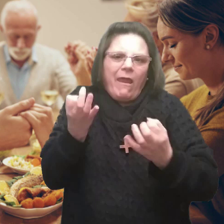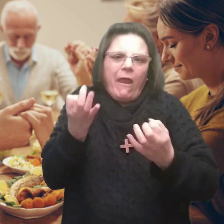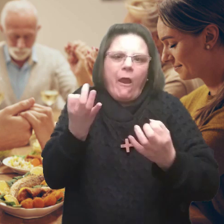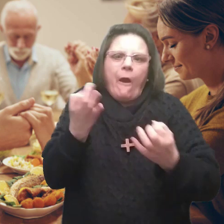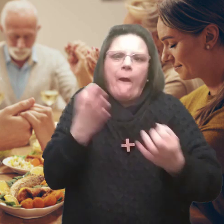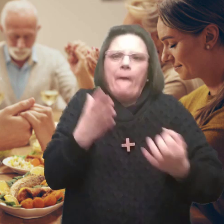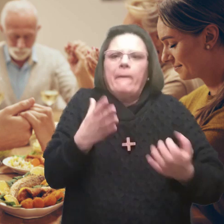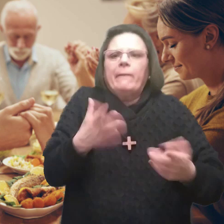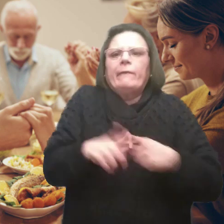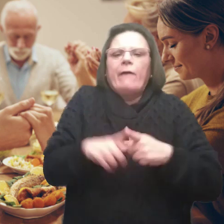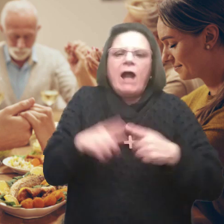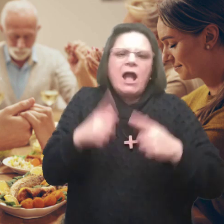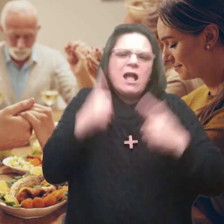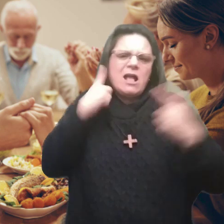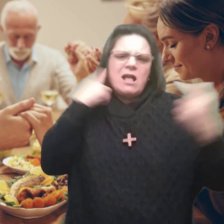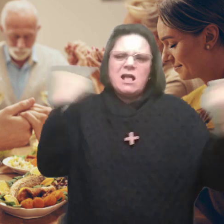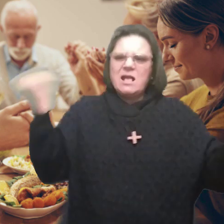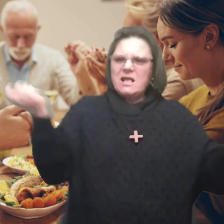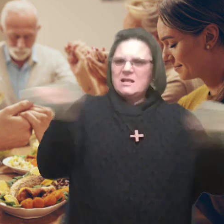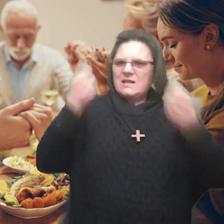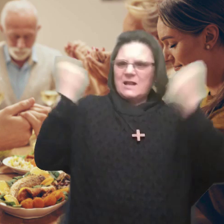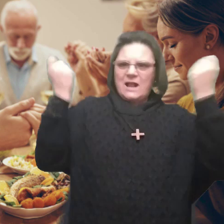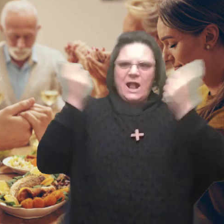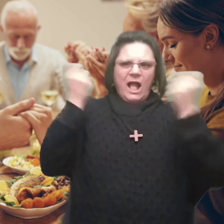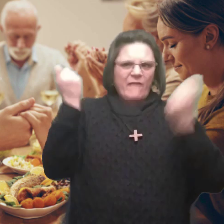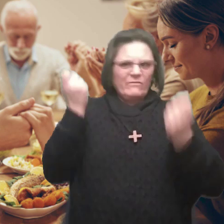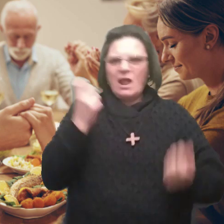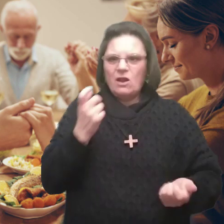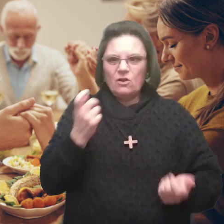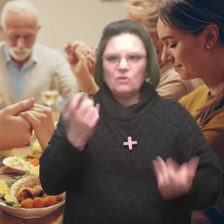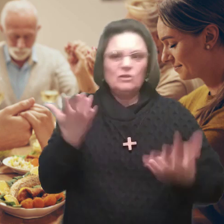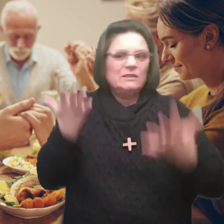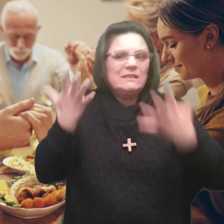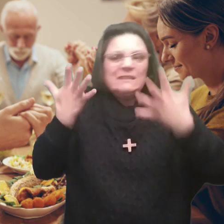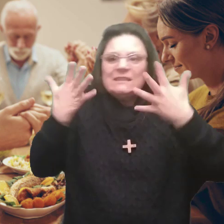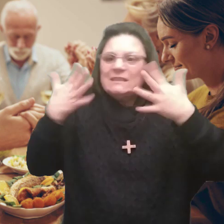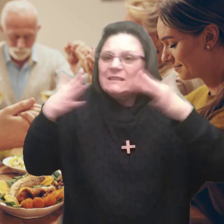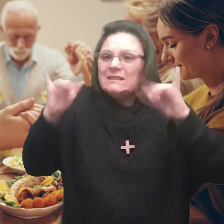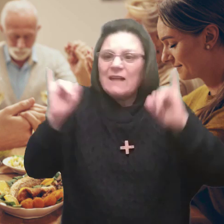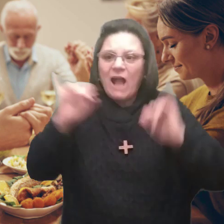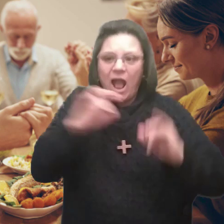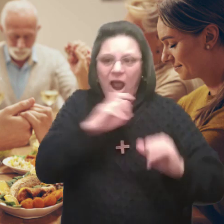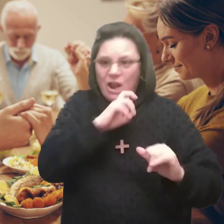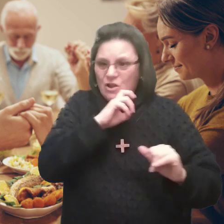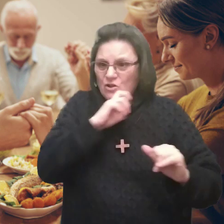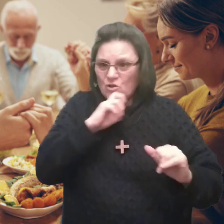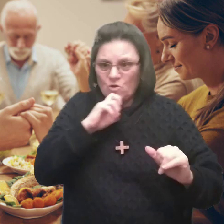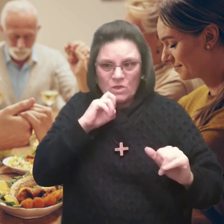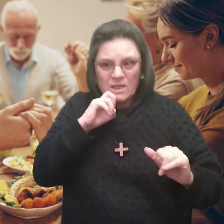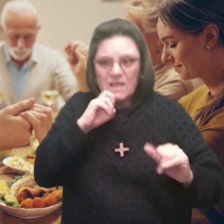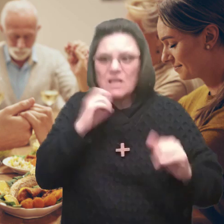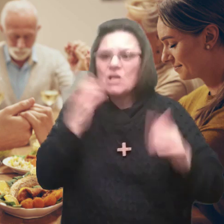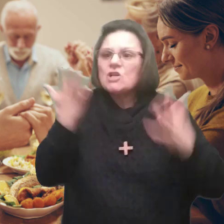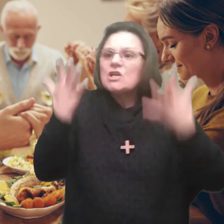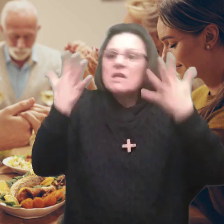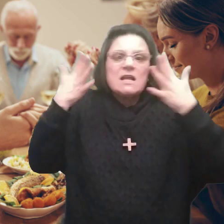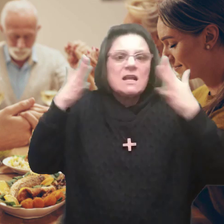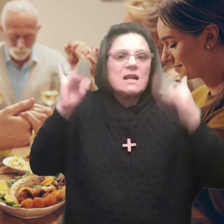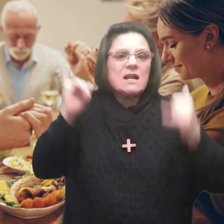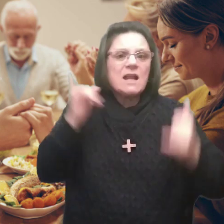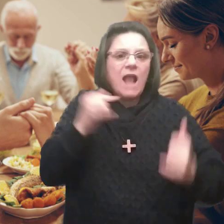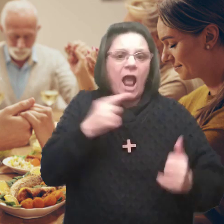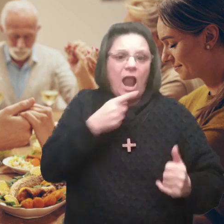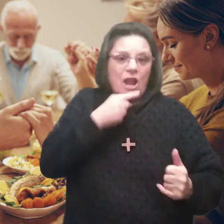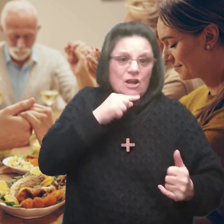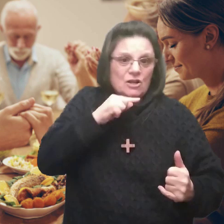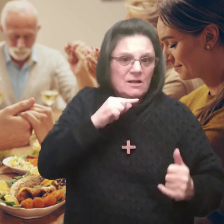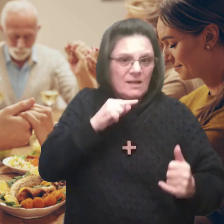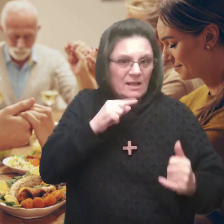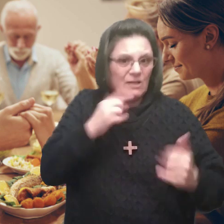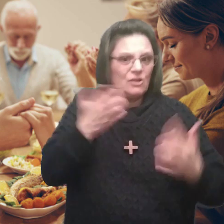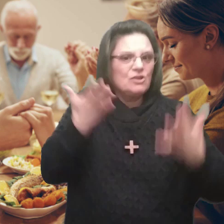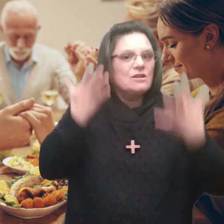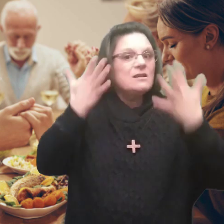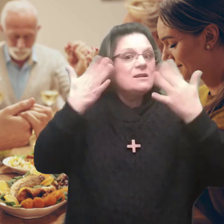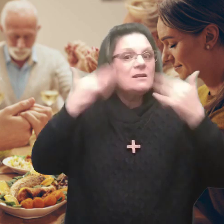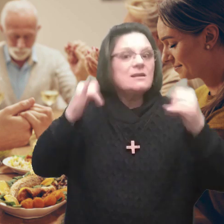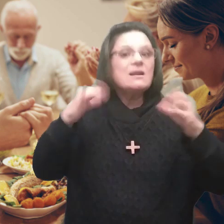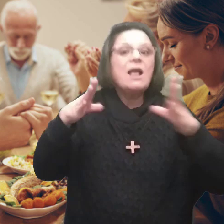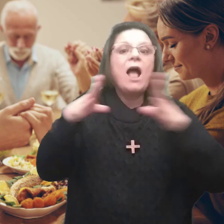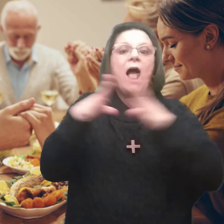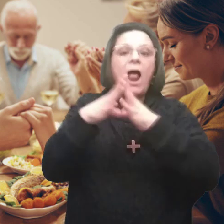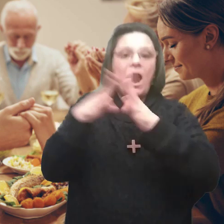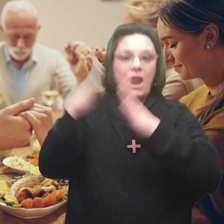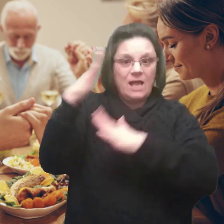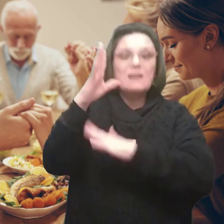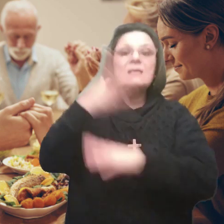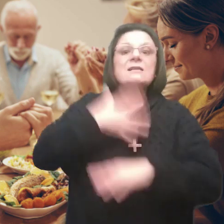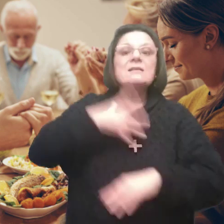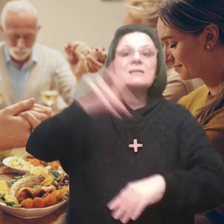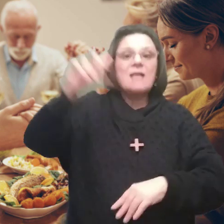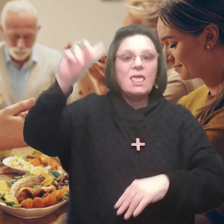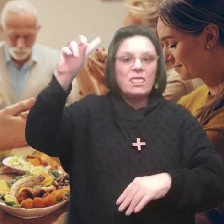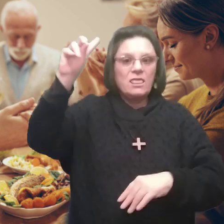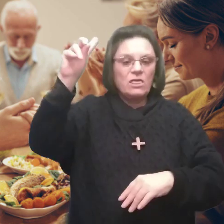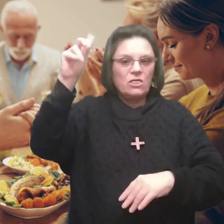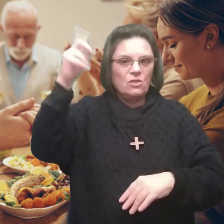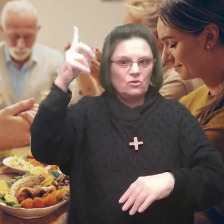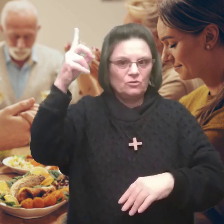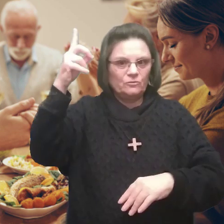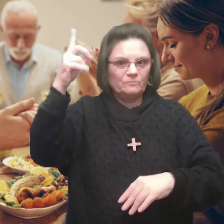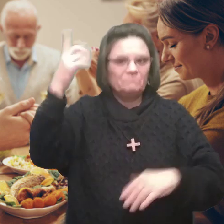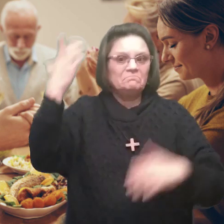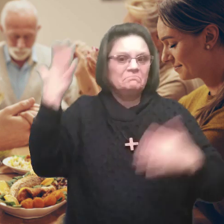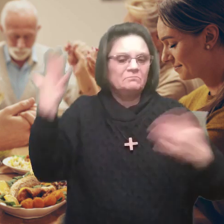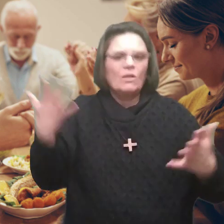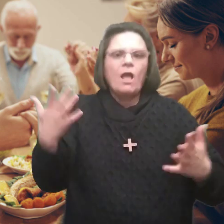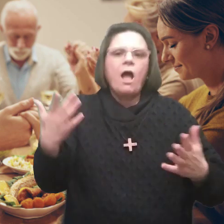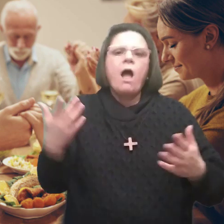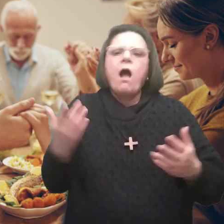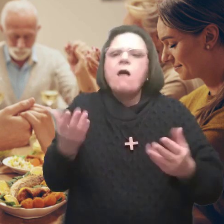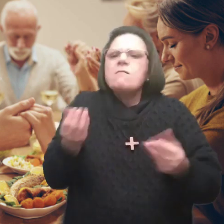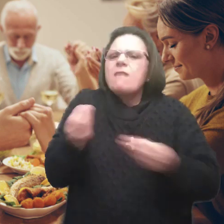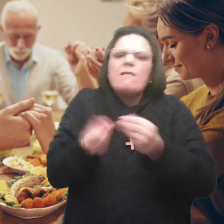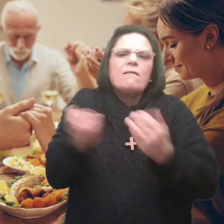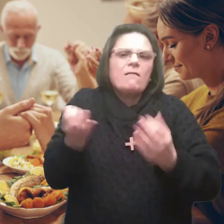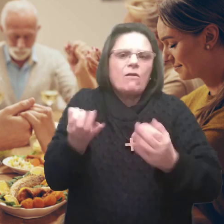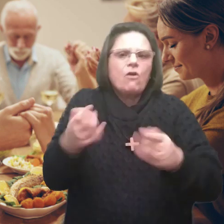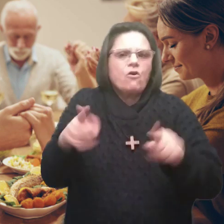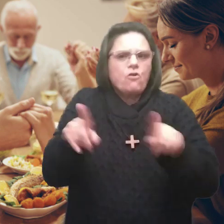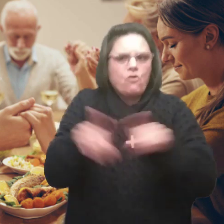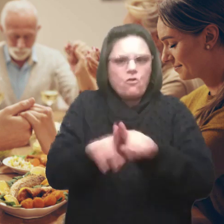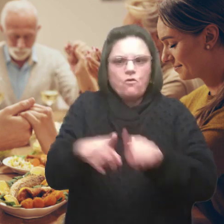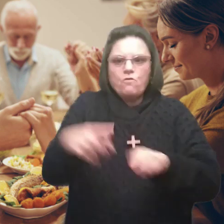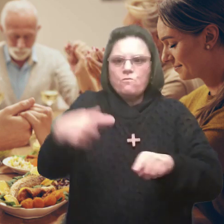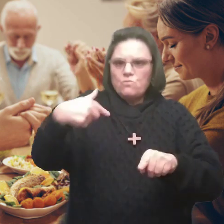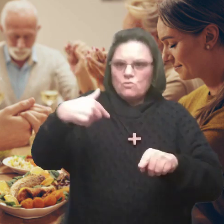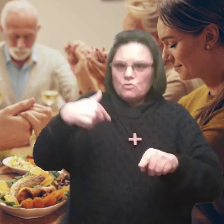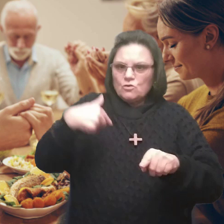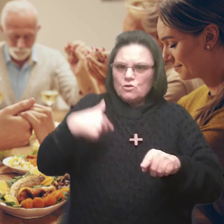No deis motivo de escándalo ni a judíos, ni a griegos, ni a la Iglesia de Dios; como